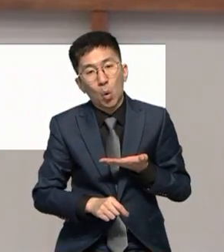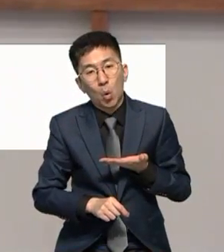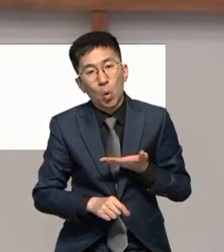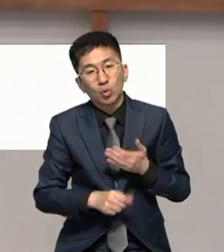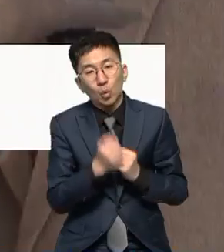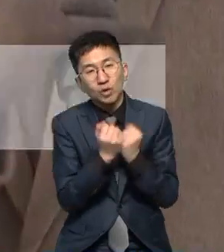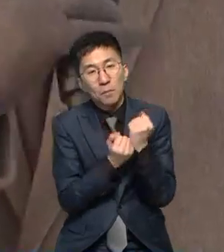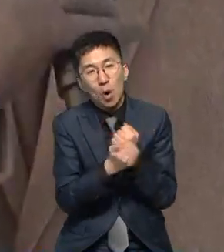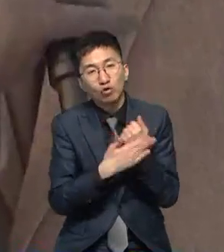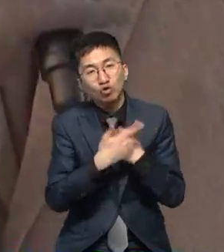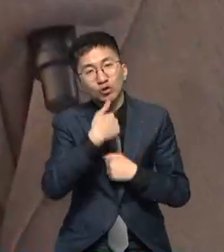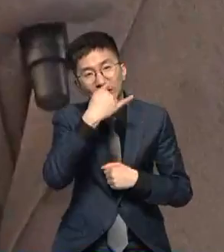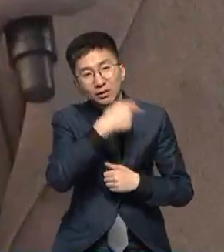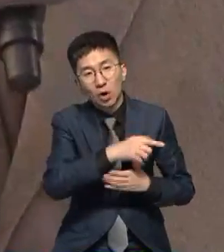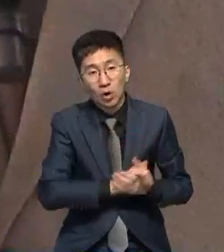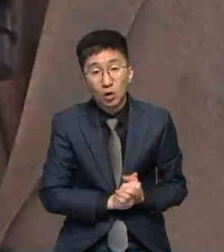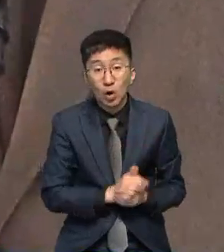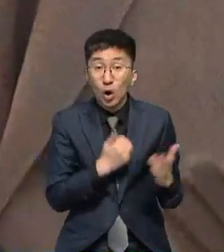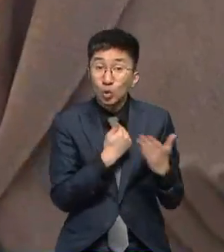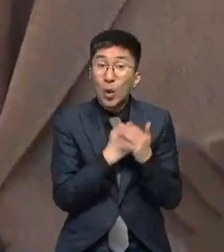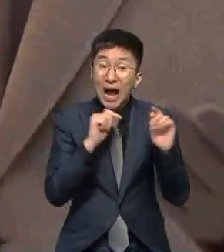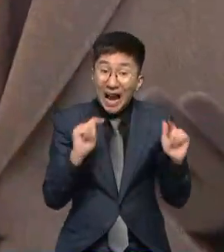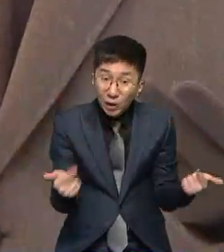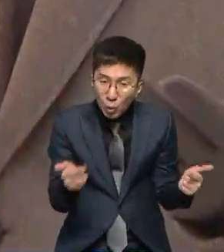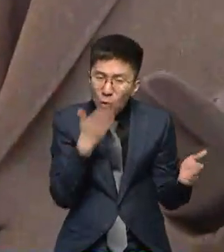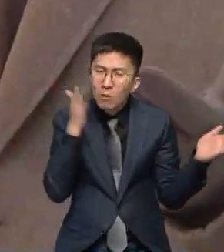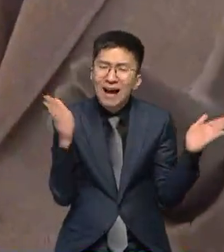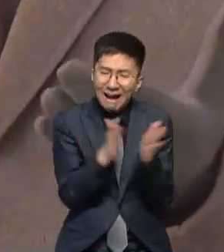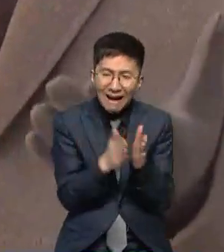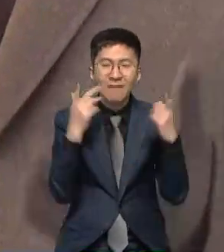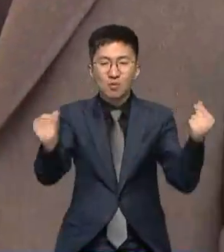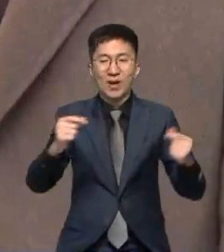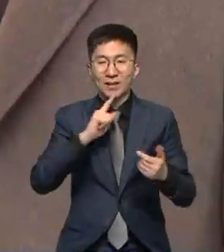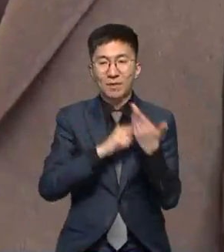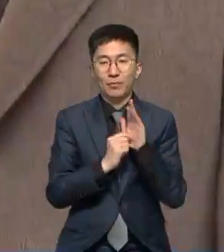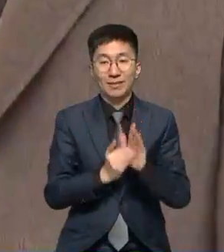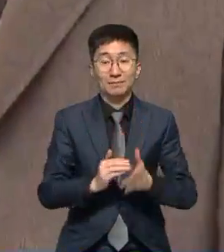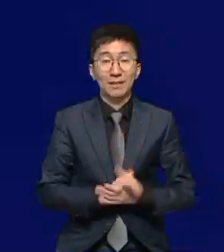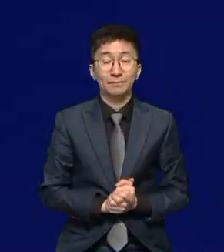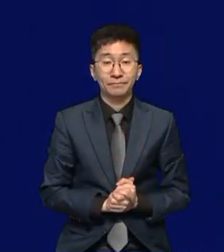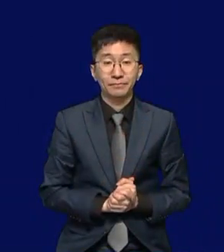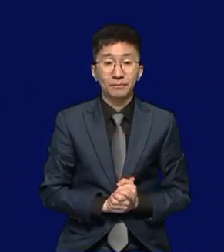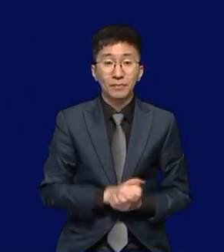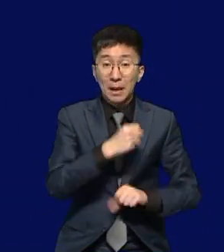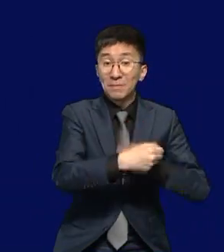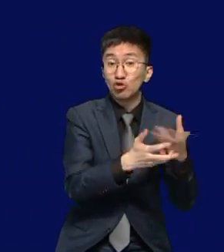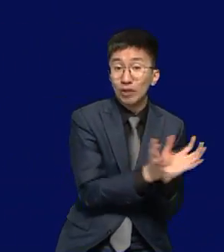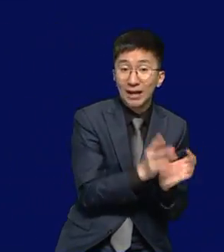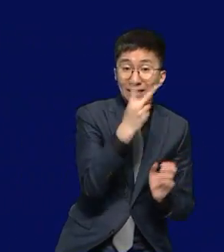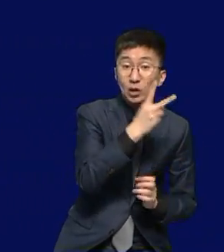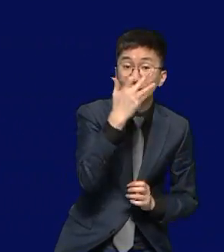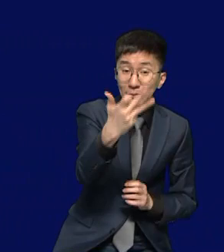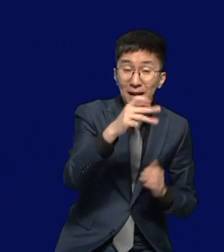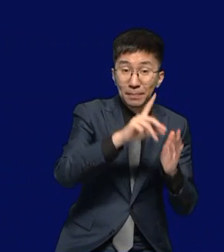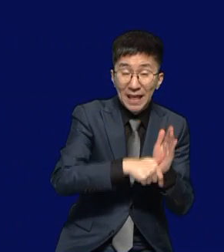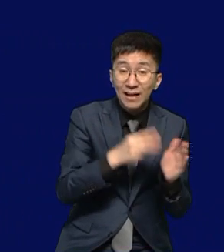(기자) 도운 게 아니라 공모한 게 맞다는 겁니다. 민주당은 지난 2018년 경기도지사 선거